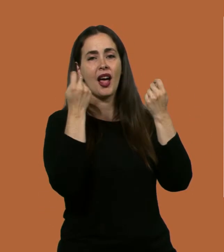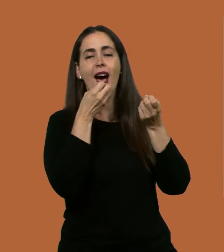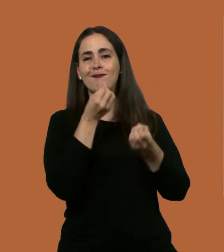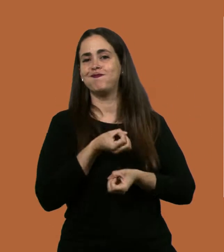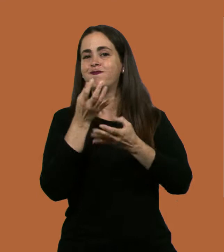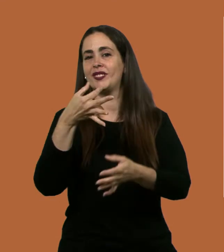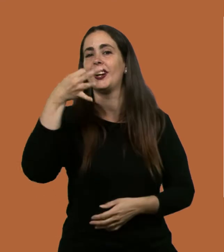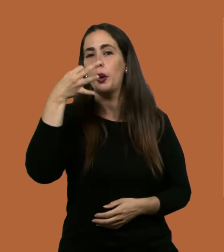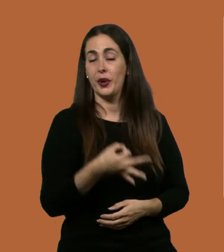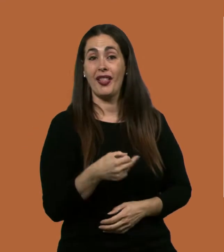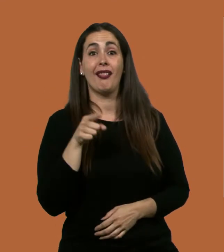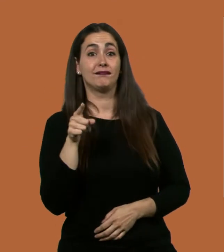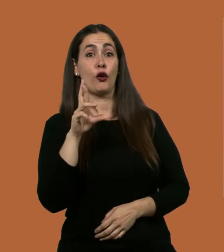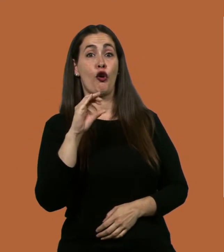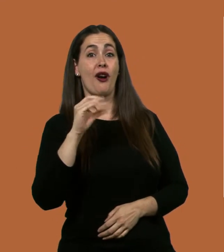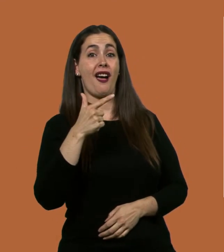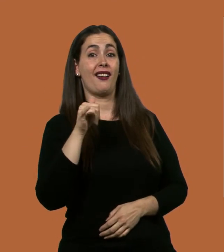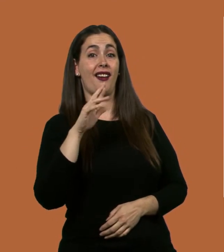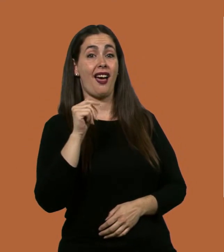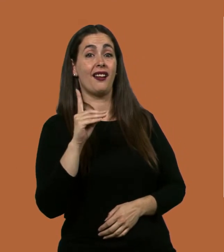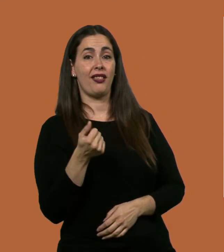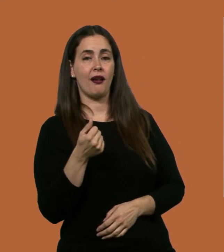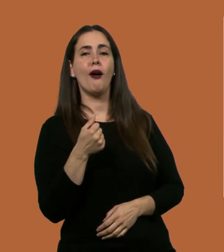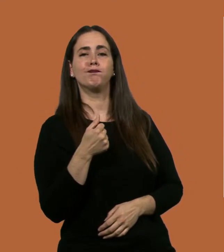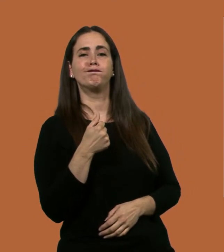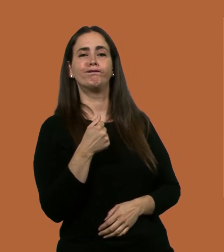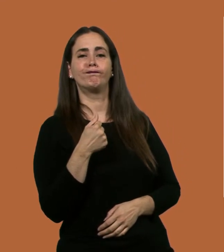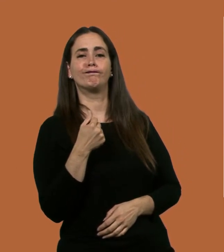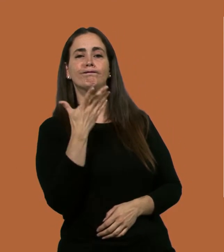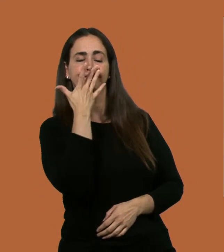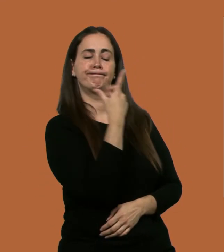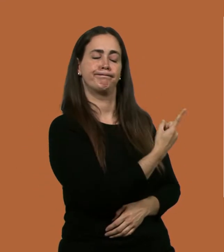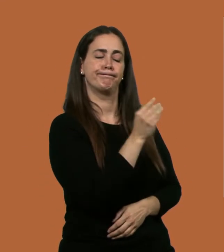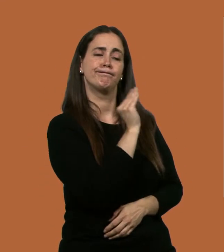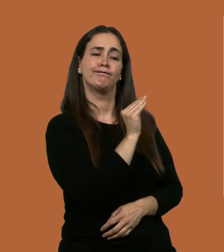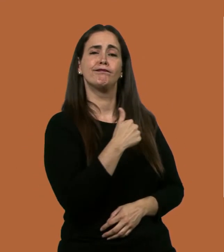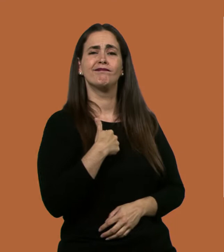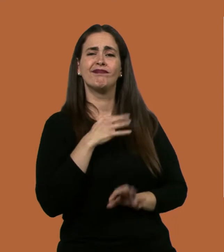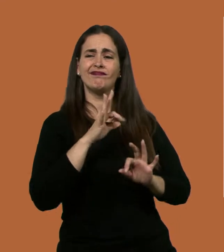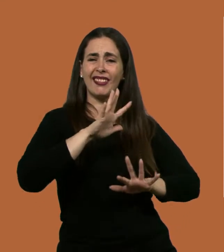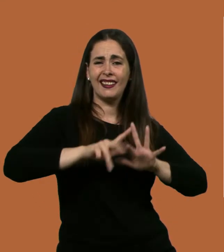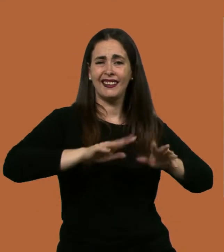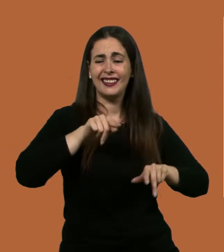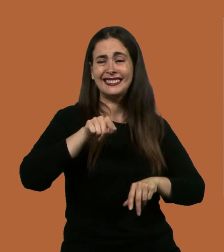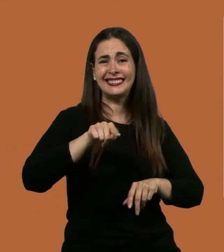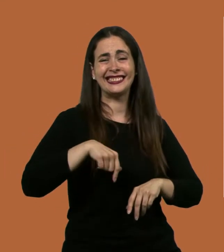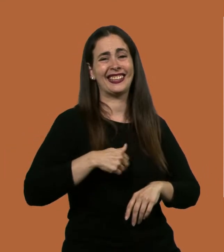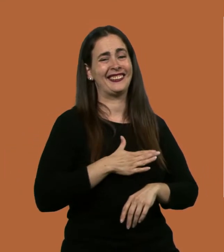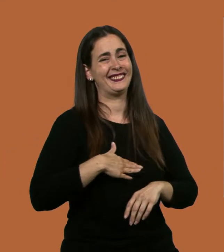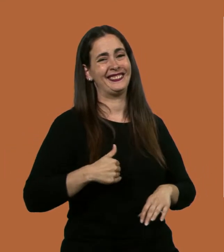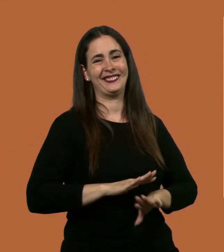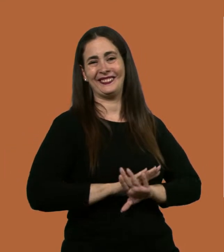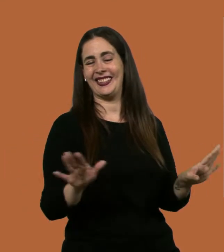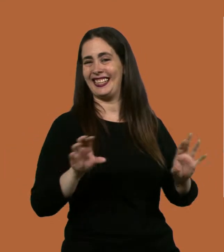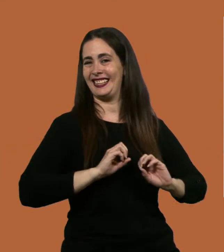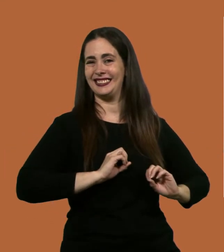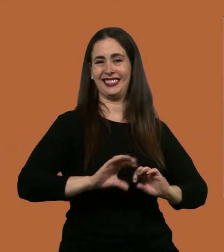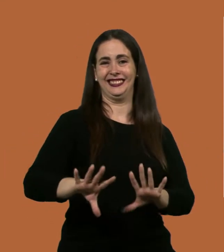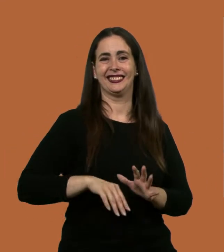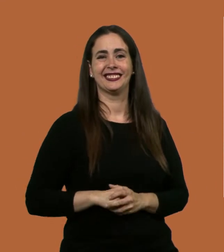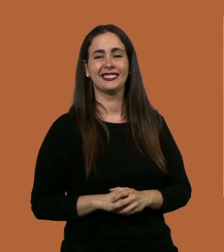El frare digué la veritat i Rocaguinarda li confessà el seu desig d’abandonar l’activitat delictiva.